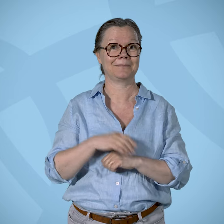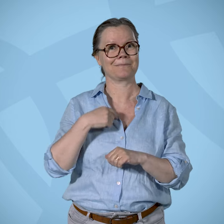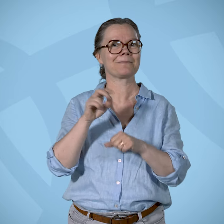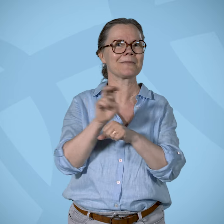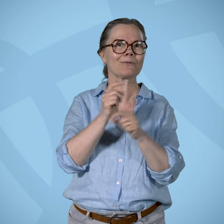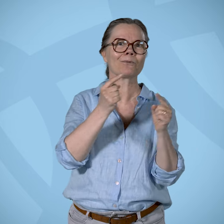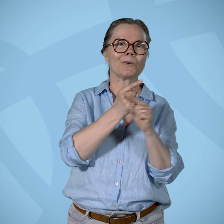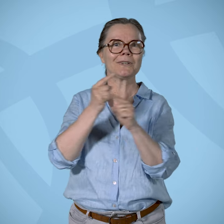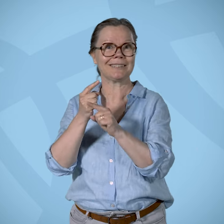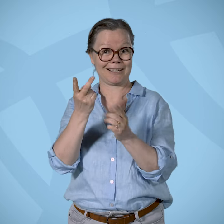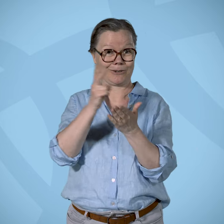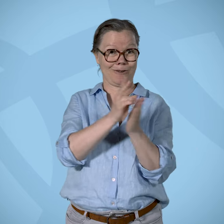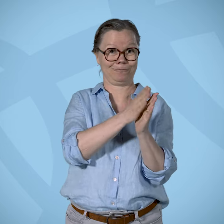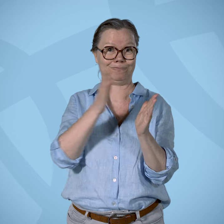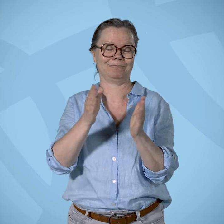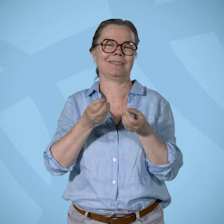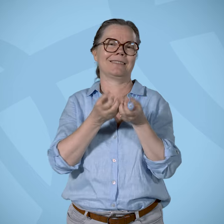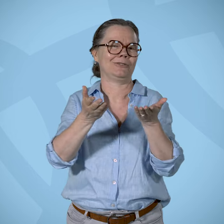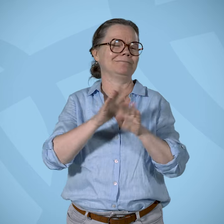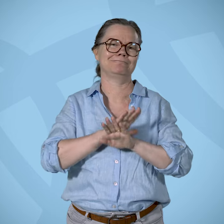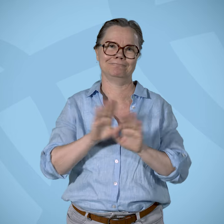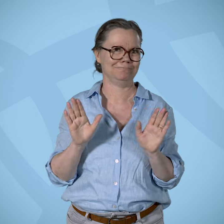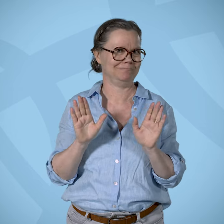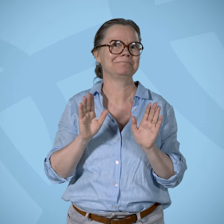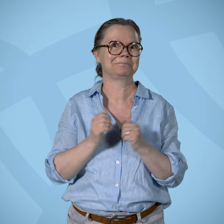Tällä aikavälillä ei ole myöskään päivystystä.